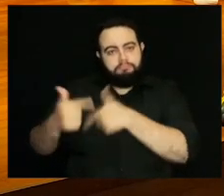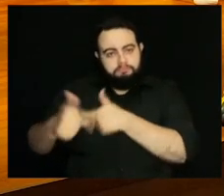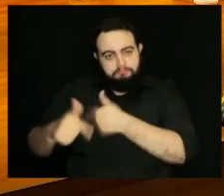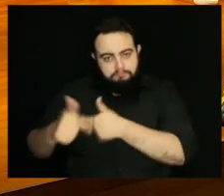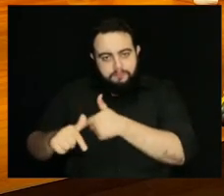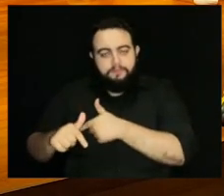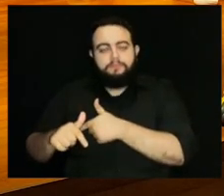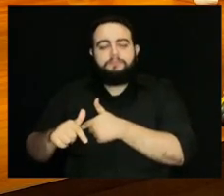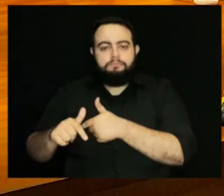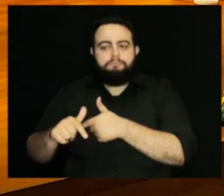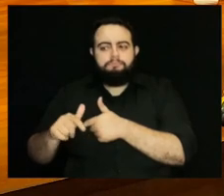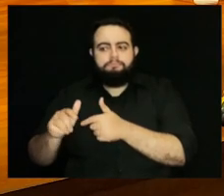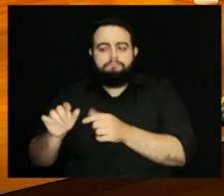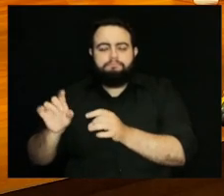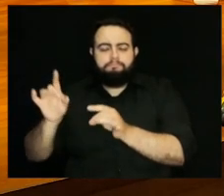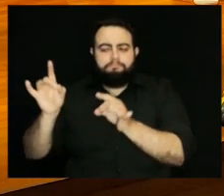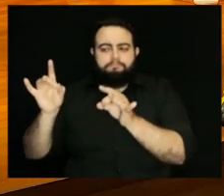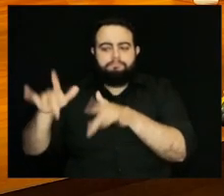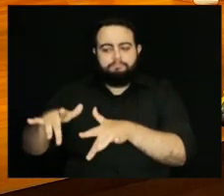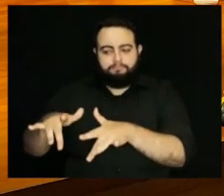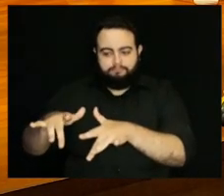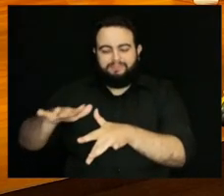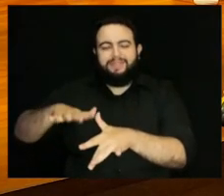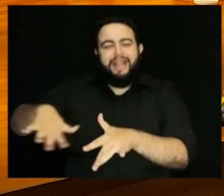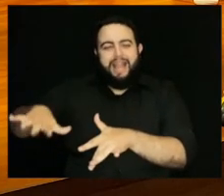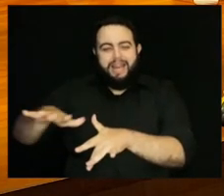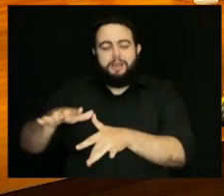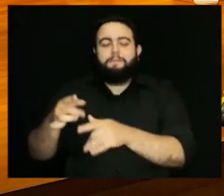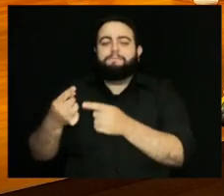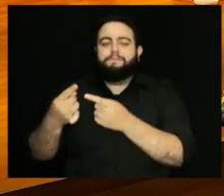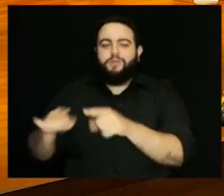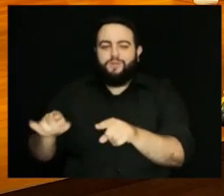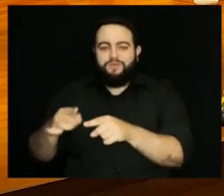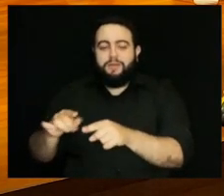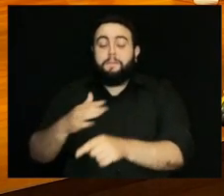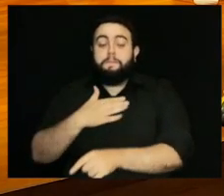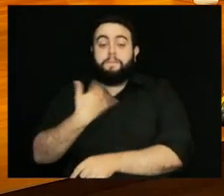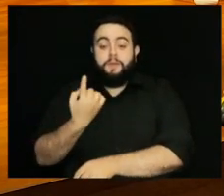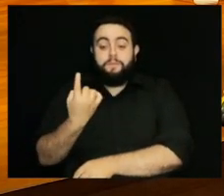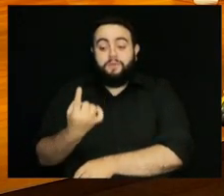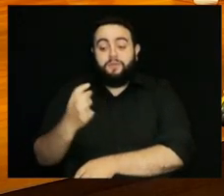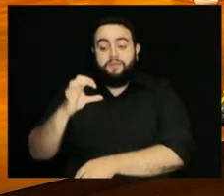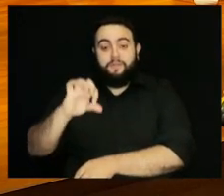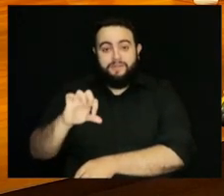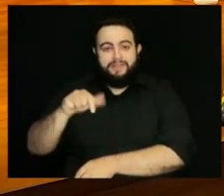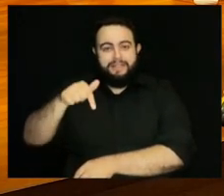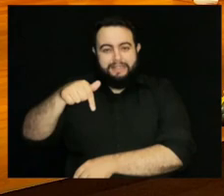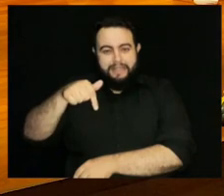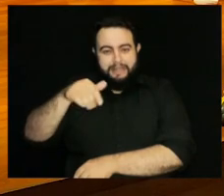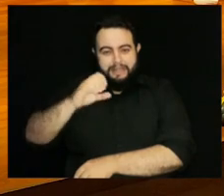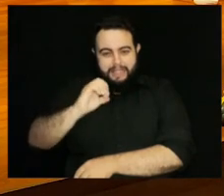acaba largando o mercado da música e tal e ele acaba morrendo em 1970 se eu não me engano 69, por